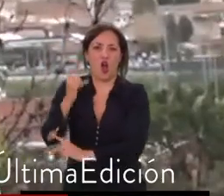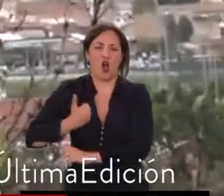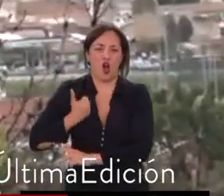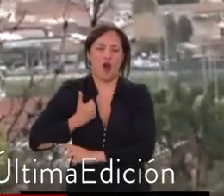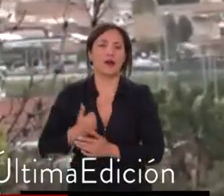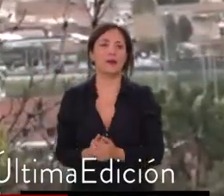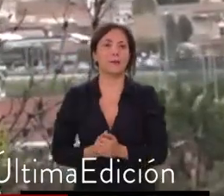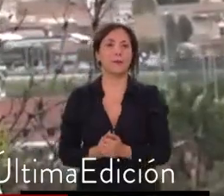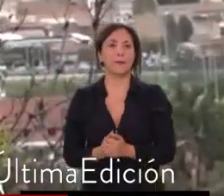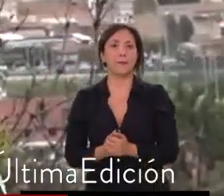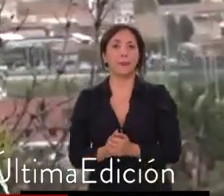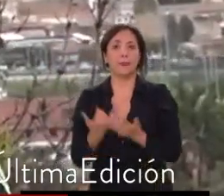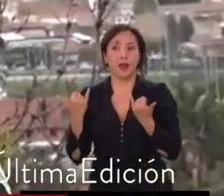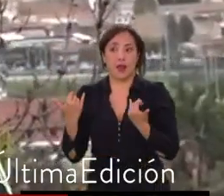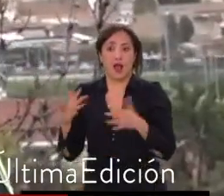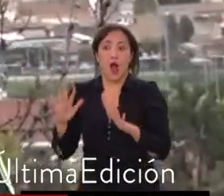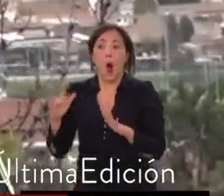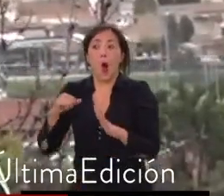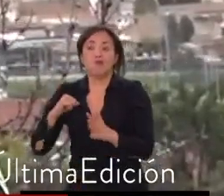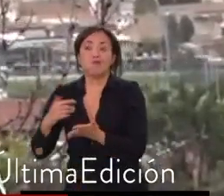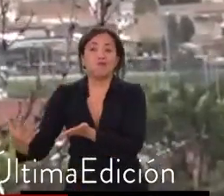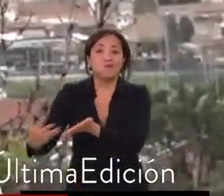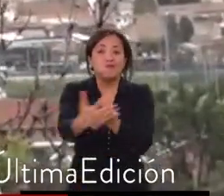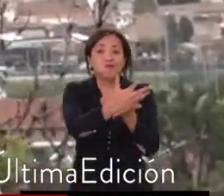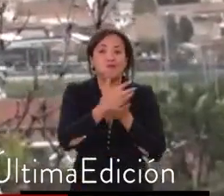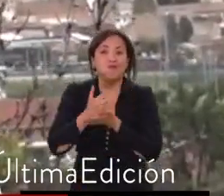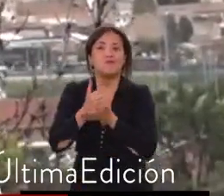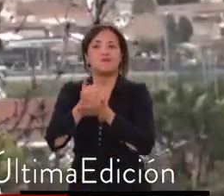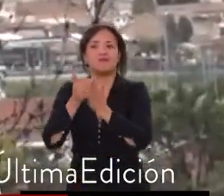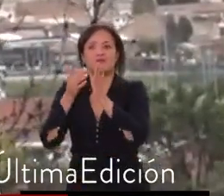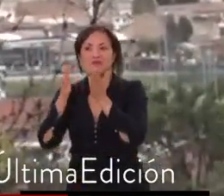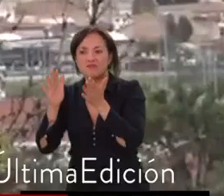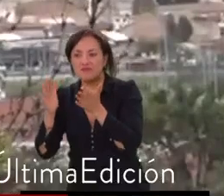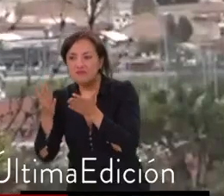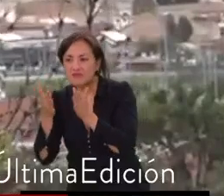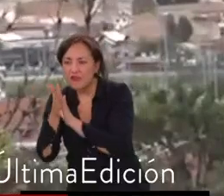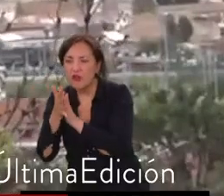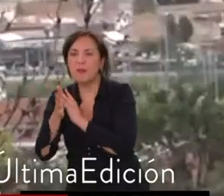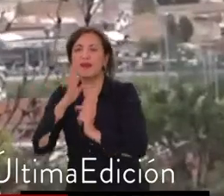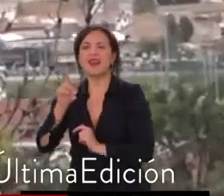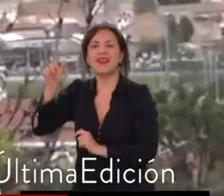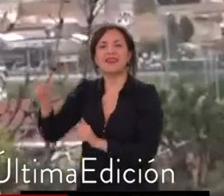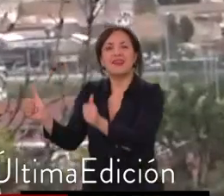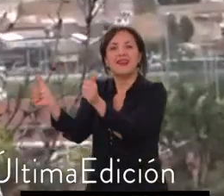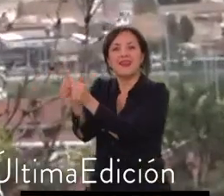ante la fiscalía a la